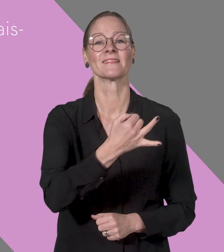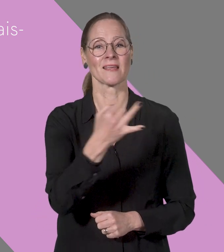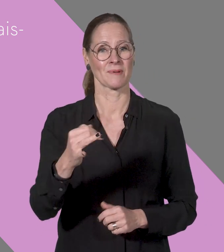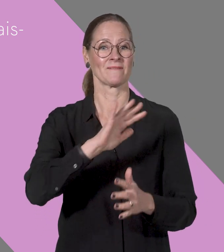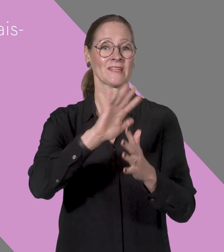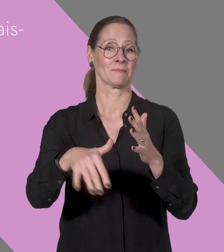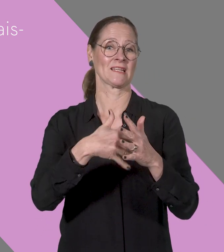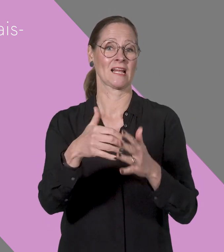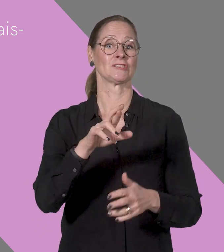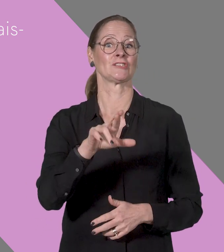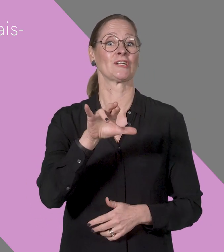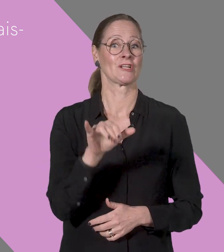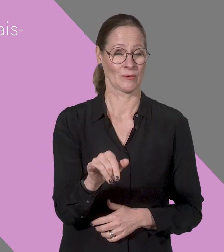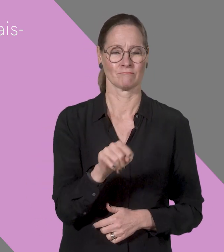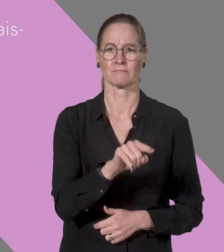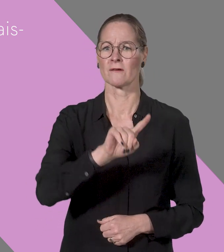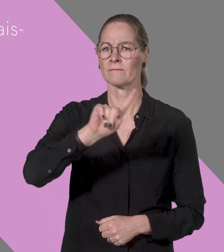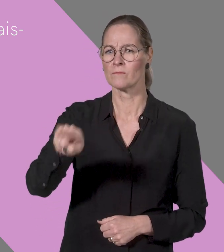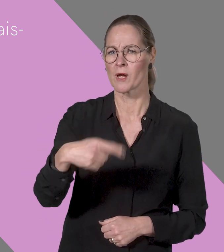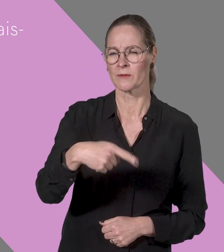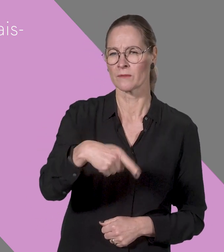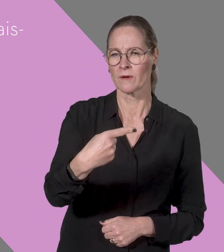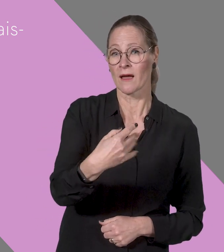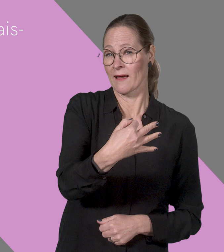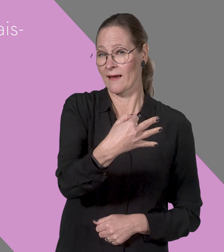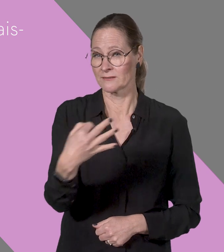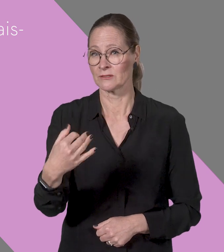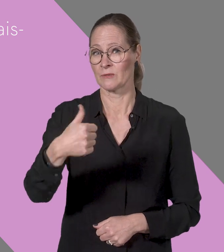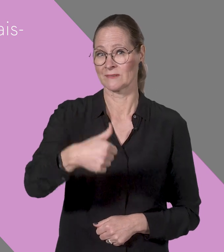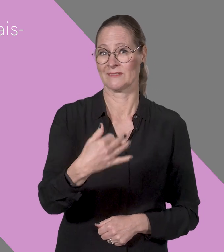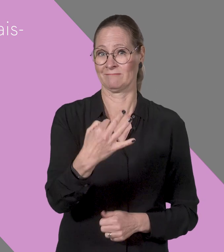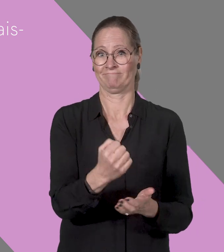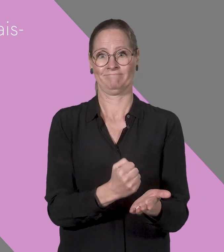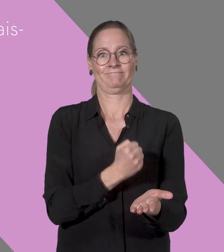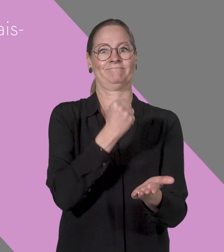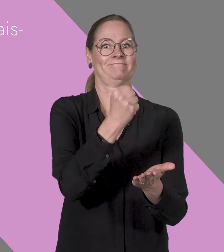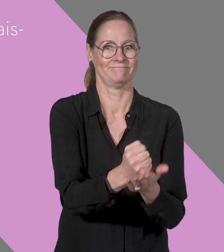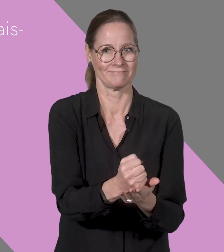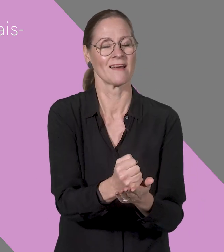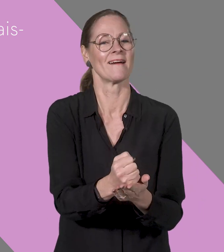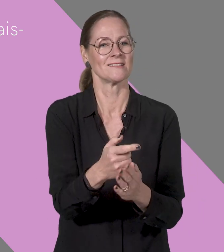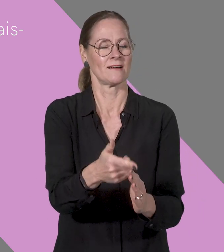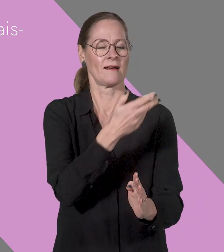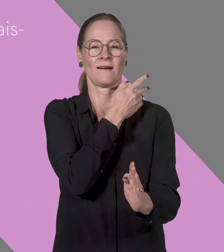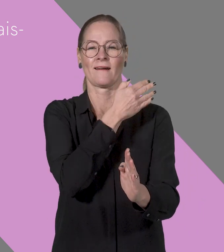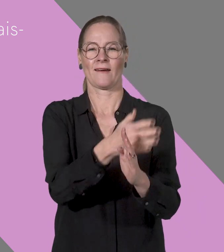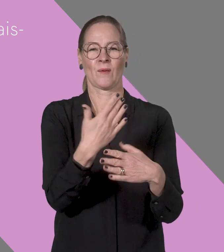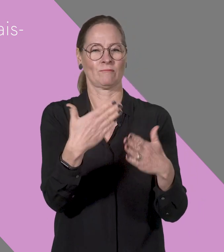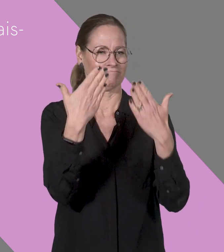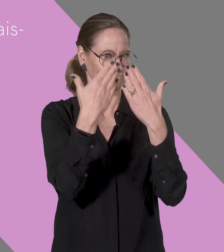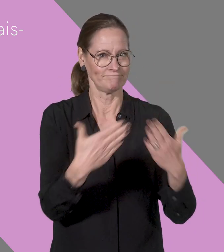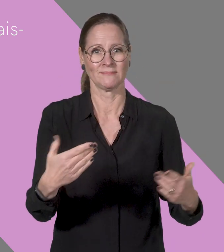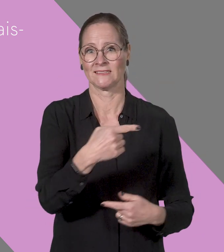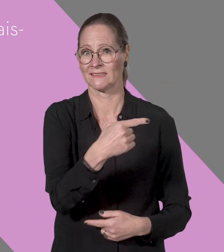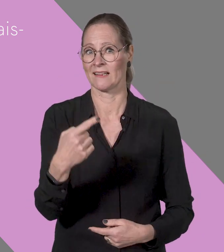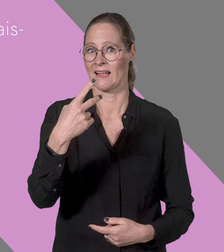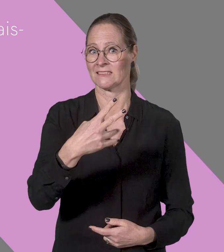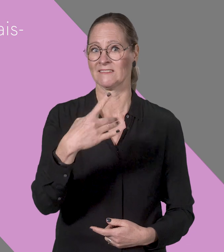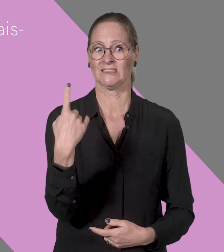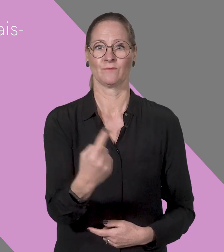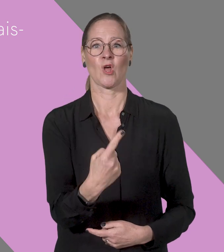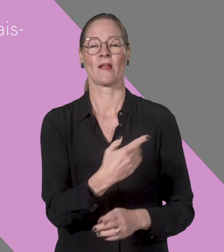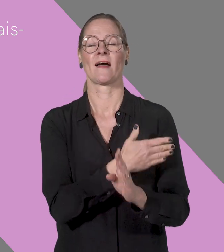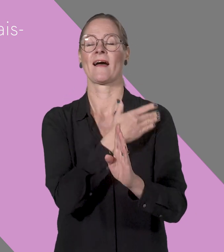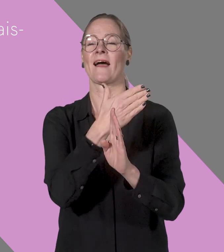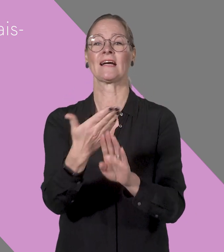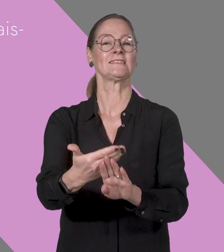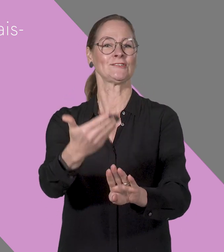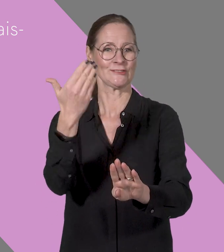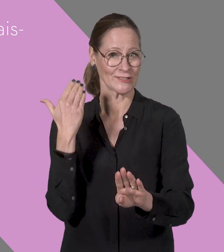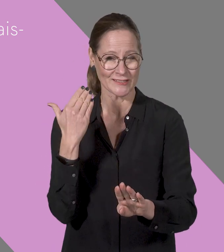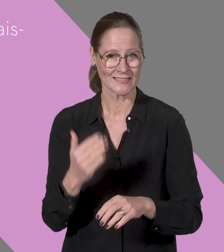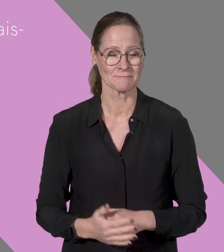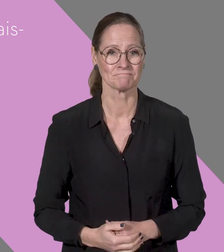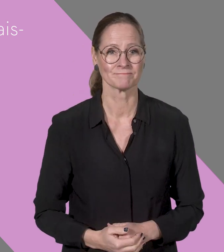Tampereen Viittomakieliset ry, jolla on takanaan kunniakas 125 vuoden historia.